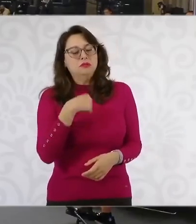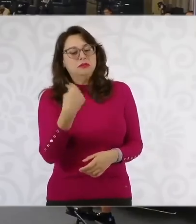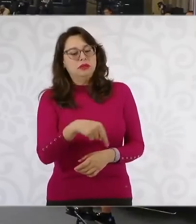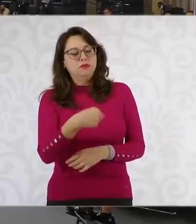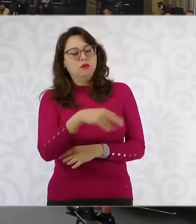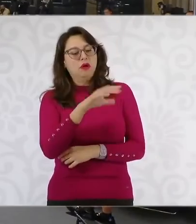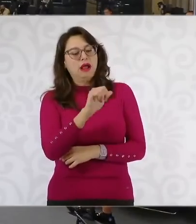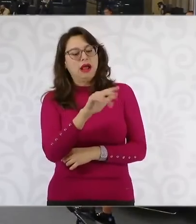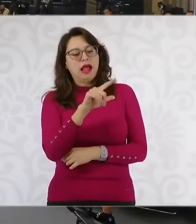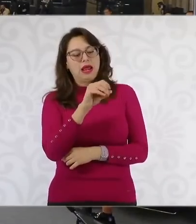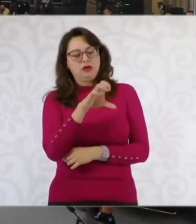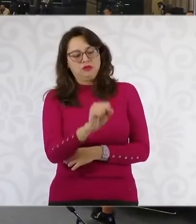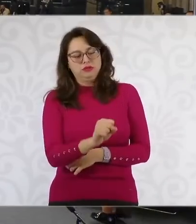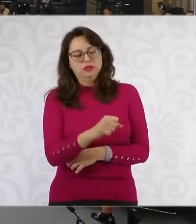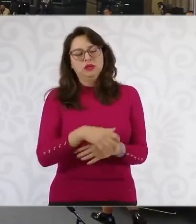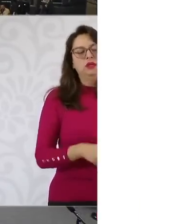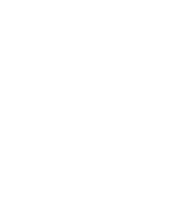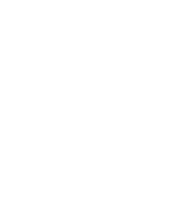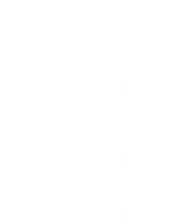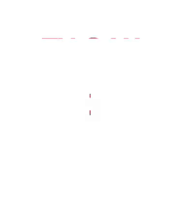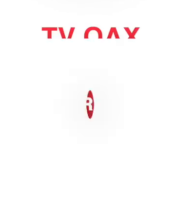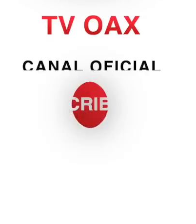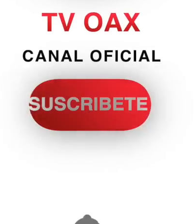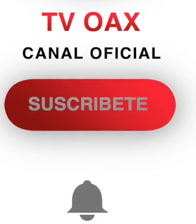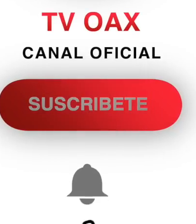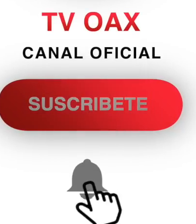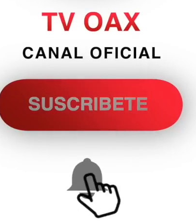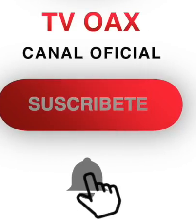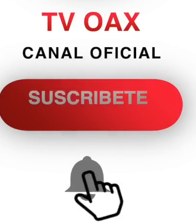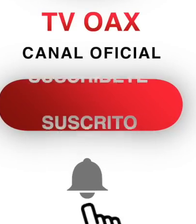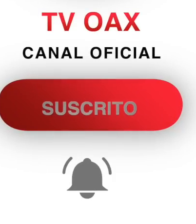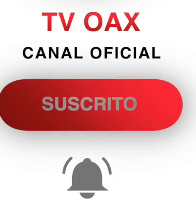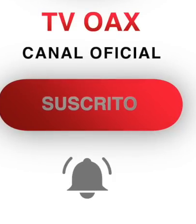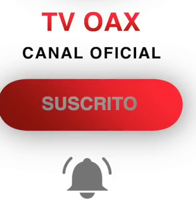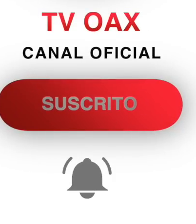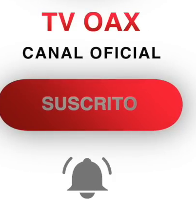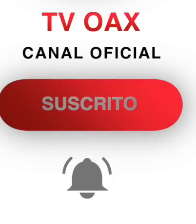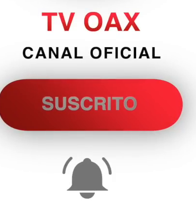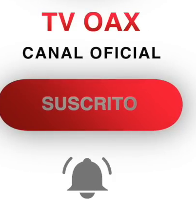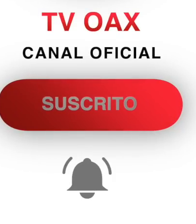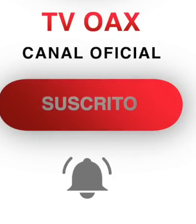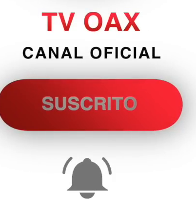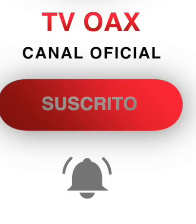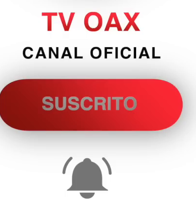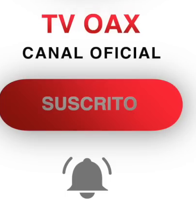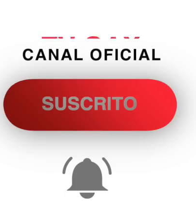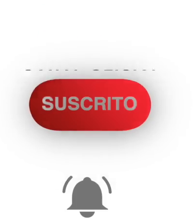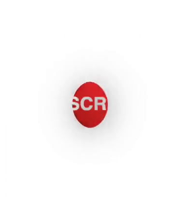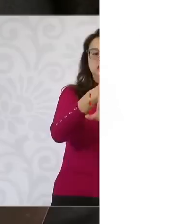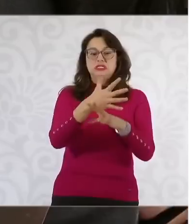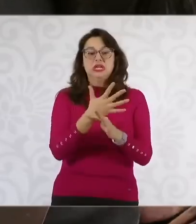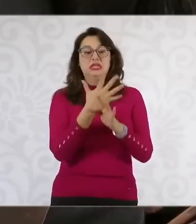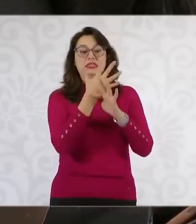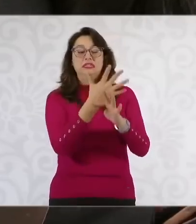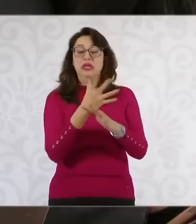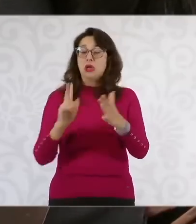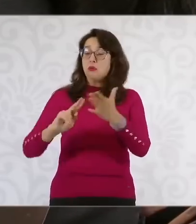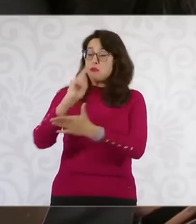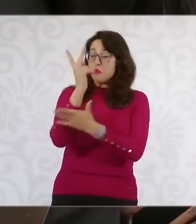estas mismas voces críticas han señalado que en ese esquema de los programas del bienestar ya no va a haber suficiencia presupuestal en un futuro que ya va a